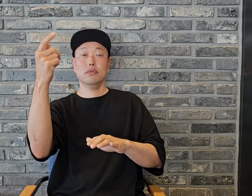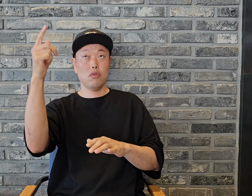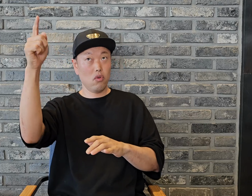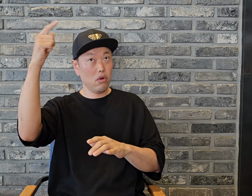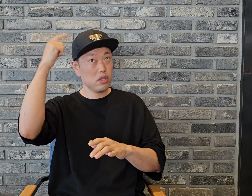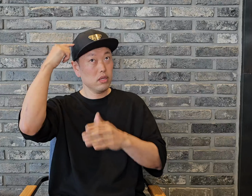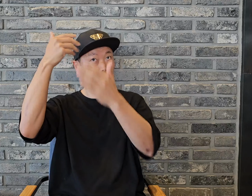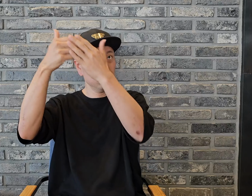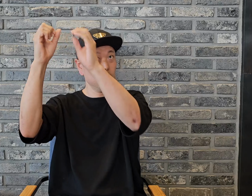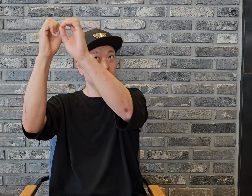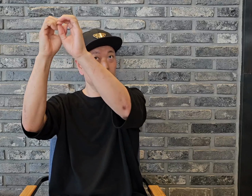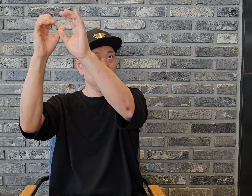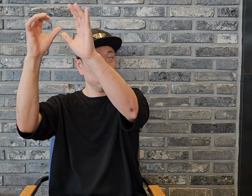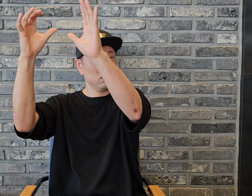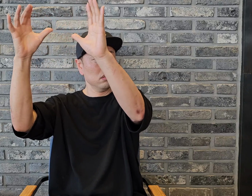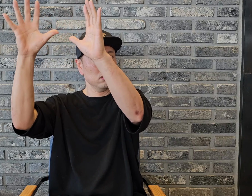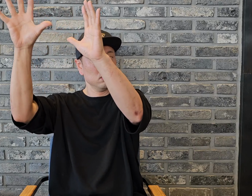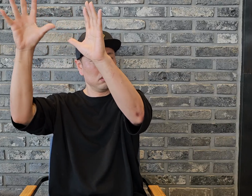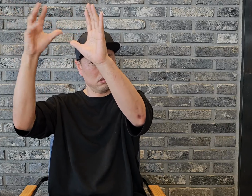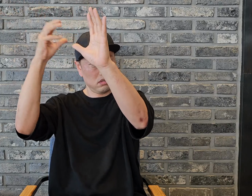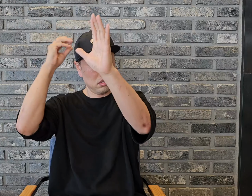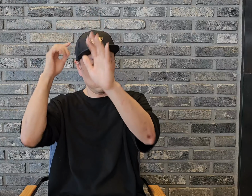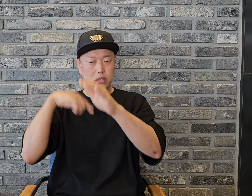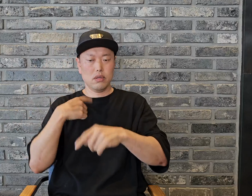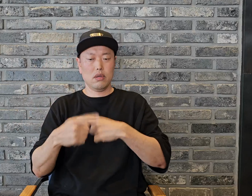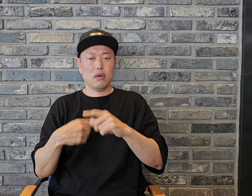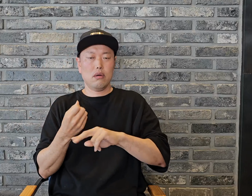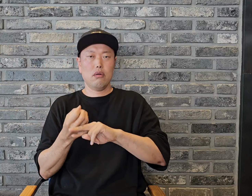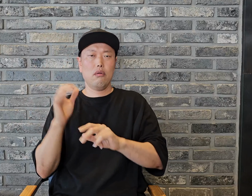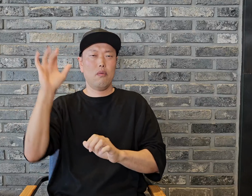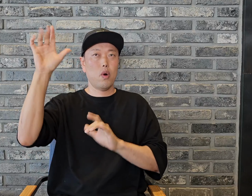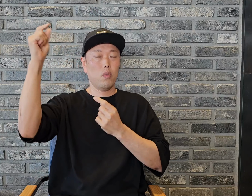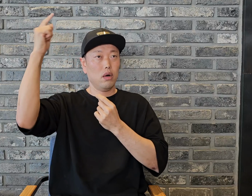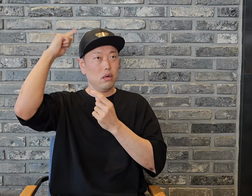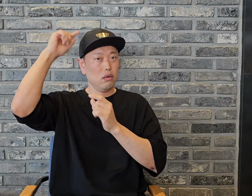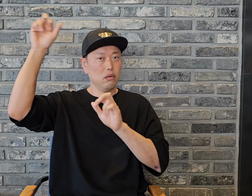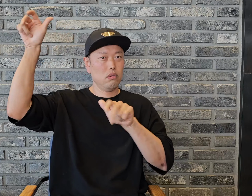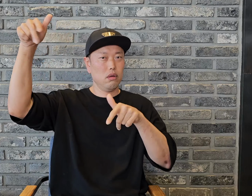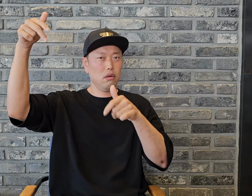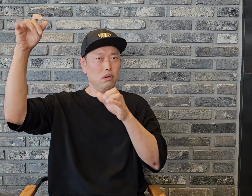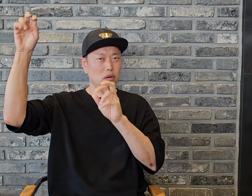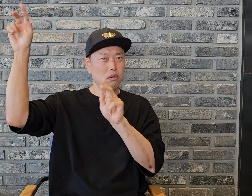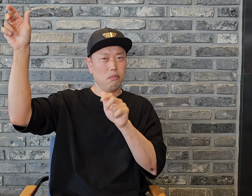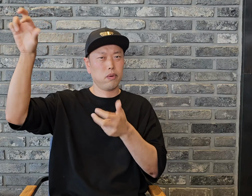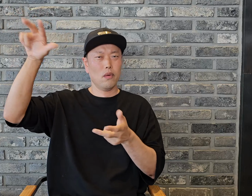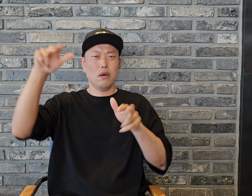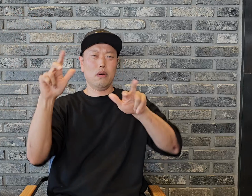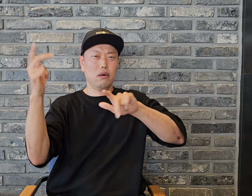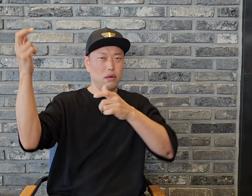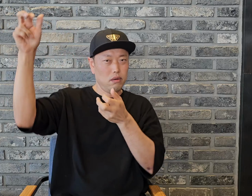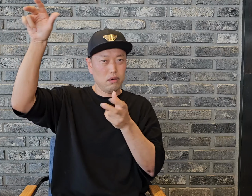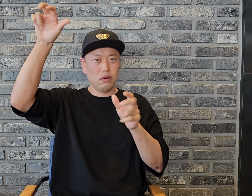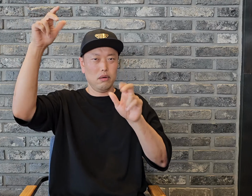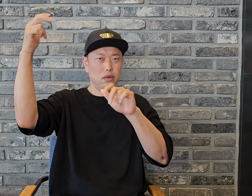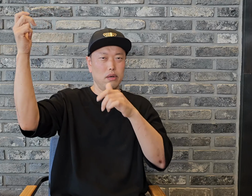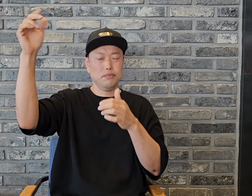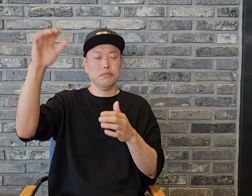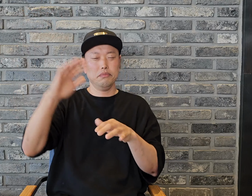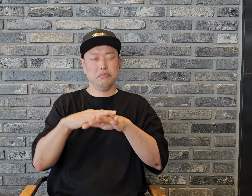haz un dibujo en tu cabeza e intenta transmitir esa imagen tal como es. Reproducción 100% perfecta.